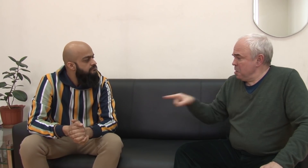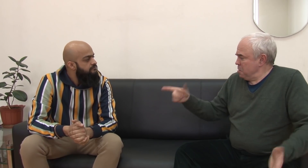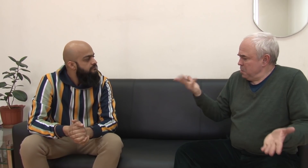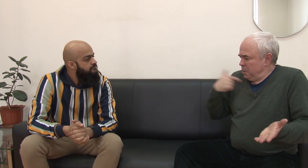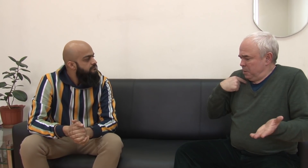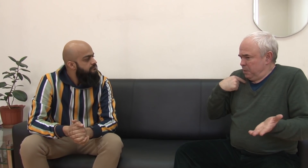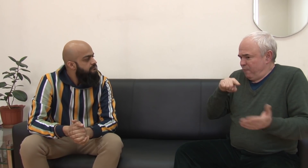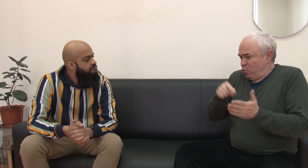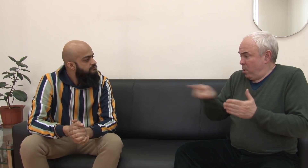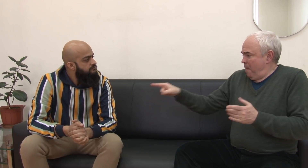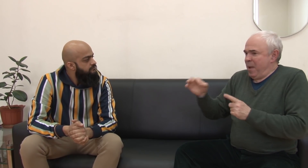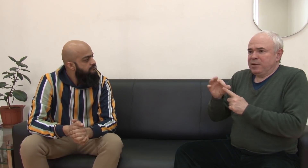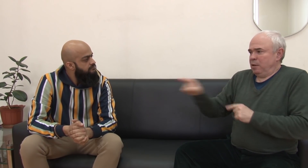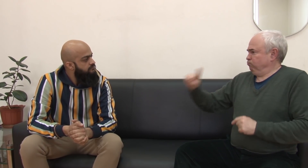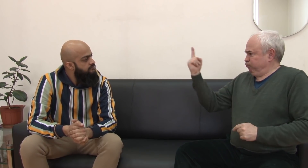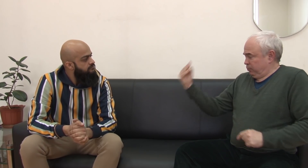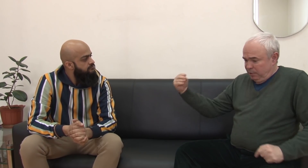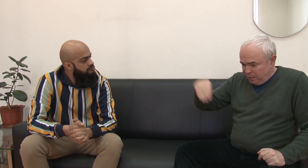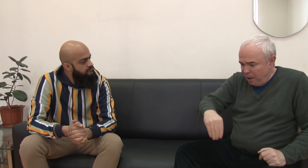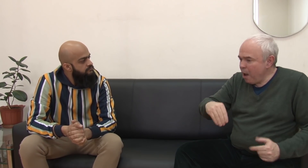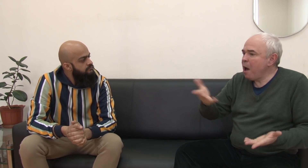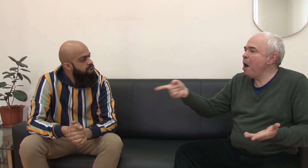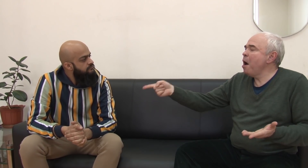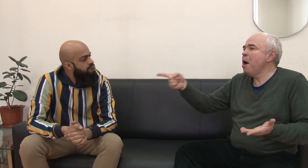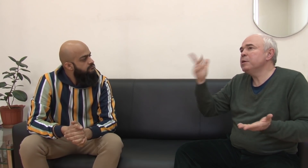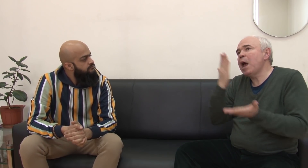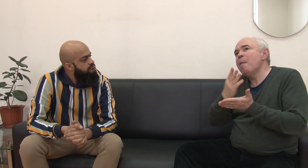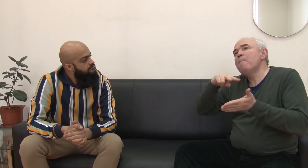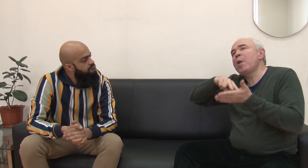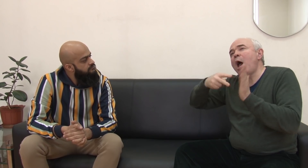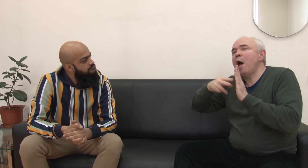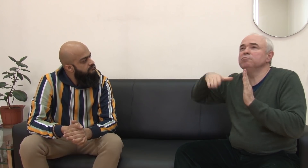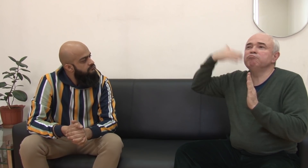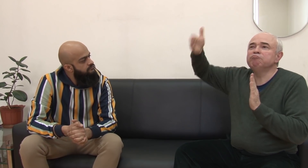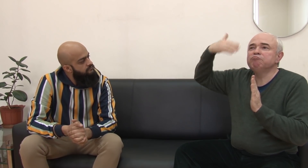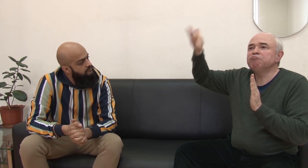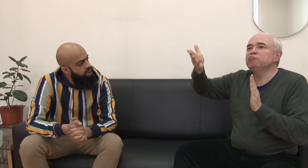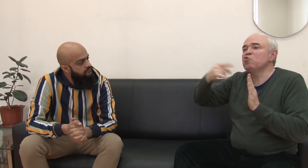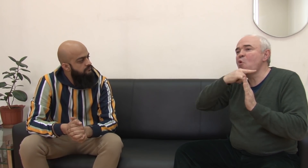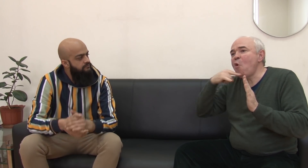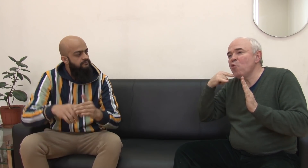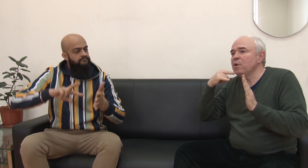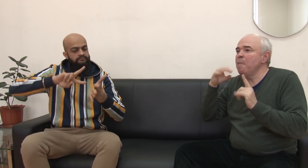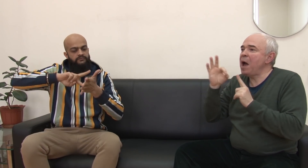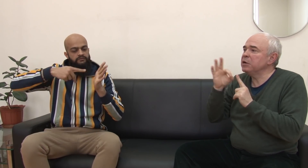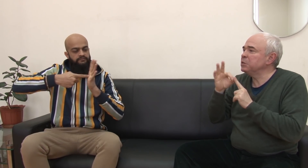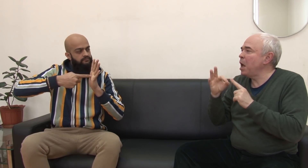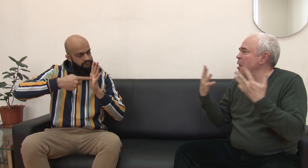И еще вопрос. Итак, Вы приехали из Пакистана в Россию. У Вас есть планы в будущем: как-то связать глухих Пакистана и России?